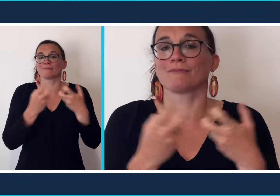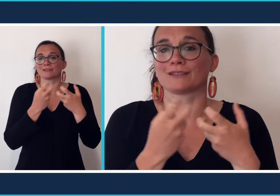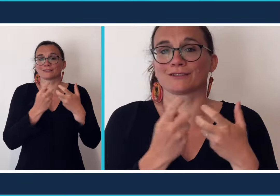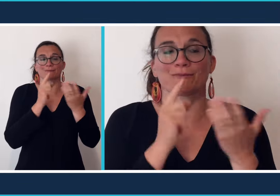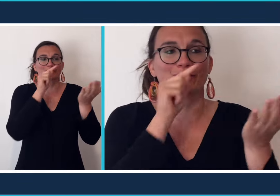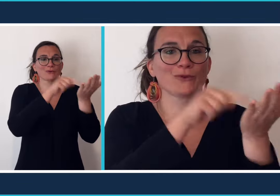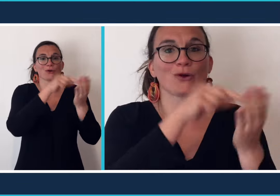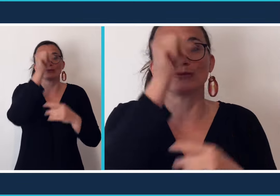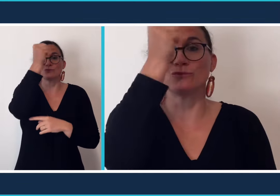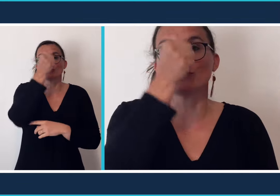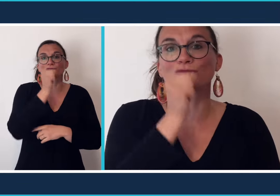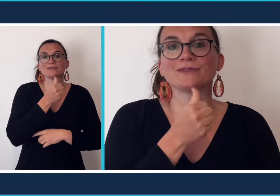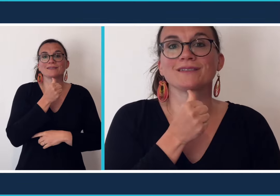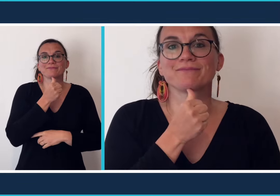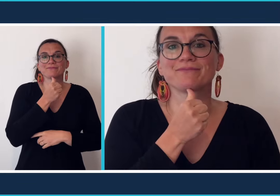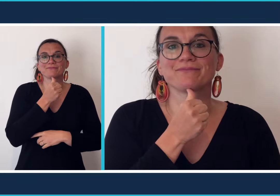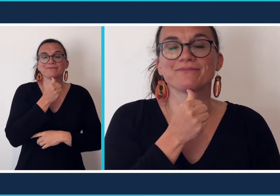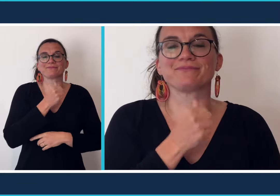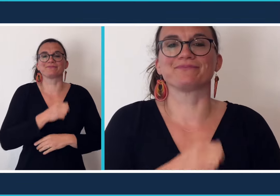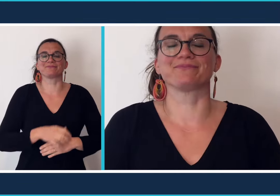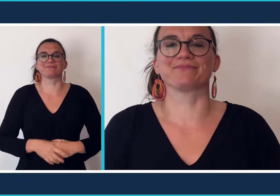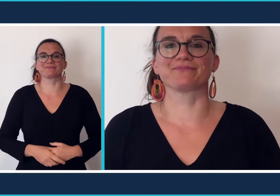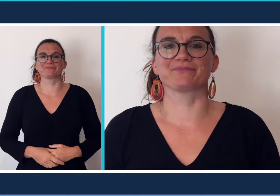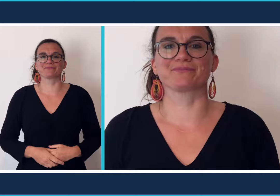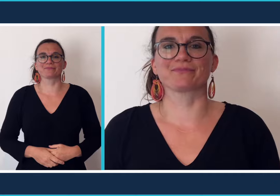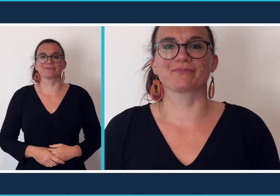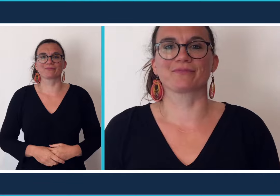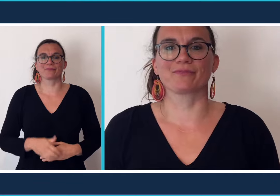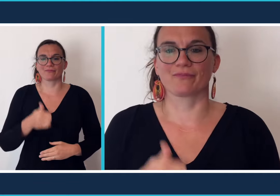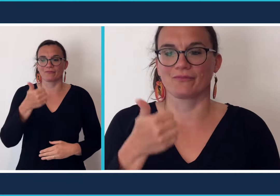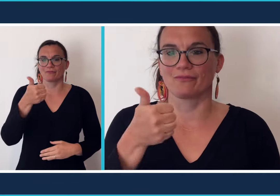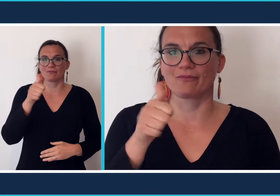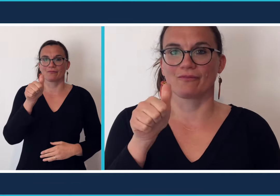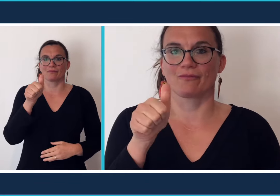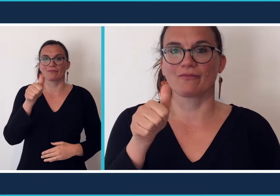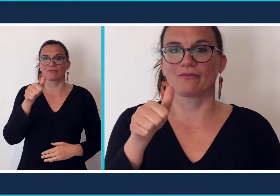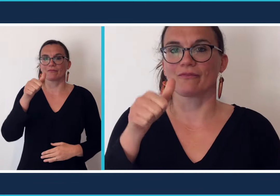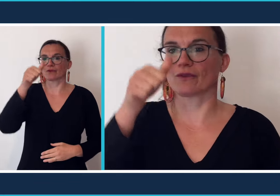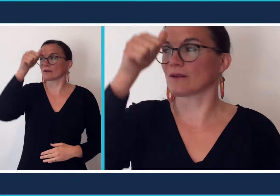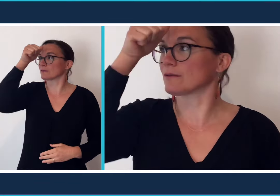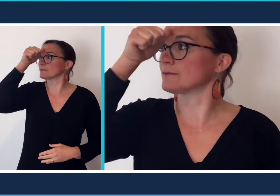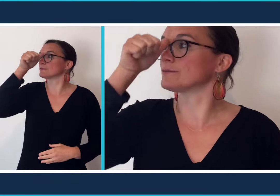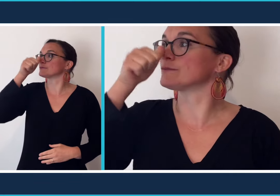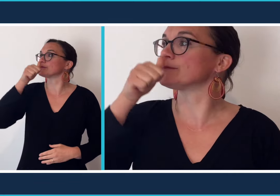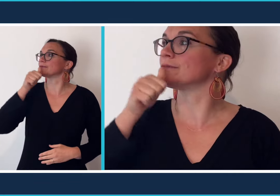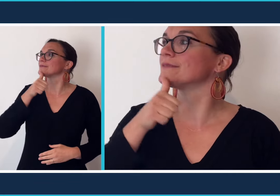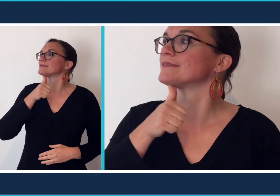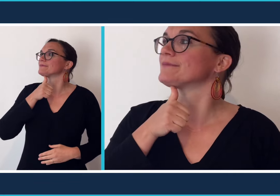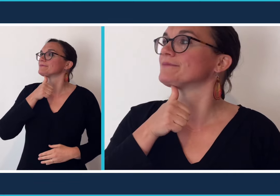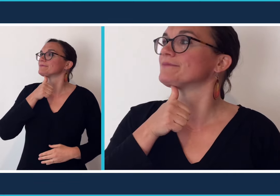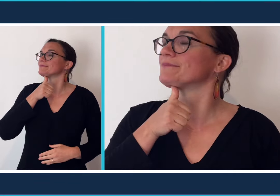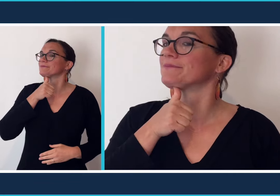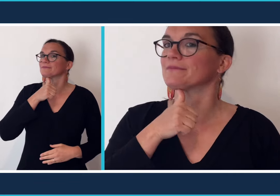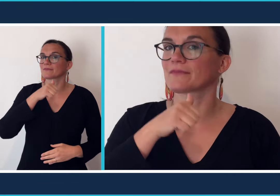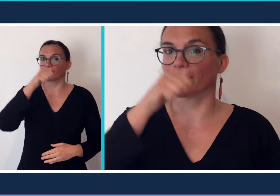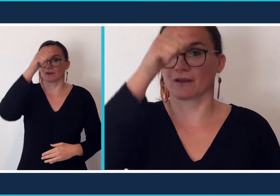Pour le signer on ferme la main pouces dressé, et la main longe le visage de haut en bas comme si l'on était une statue.